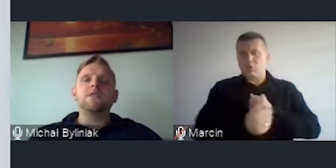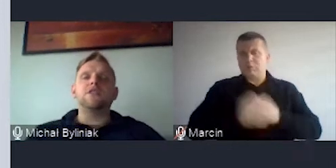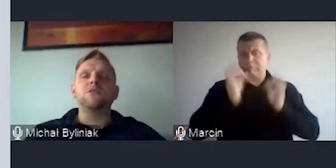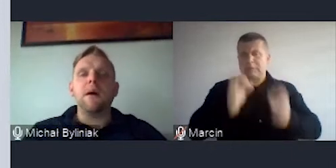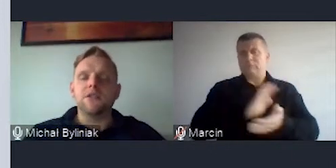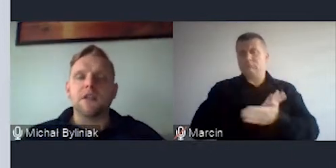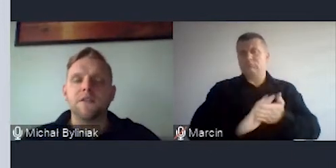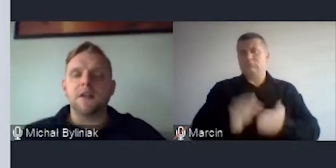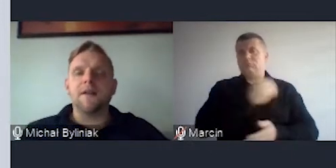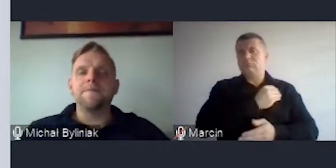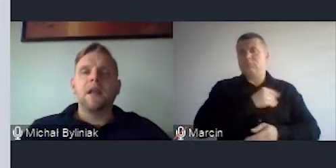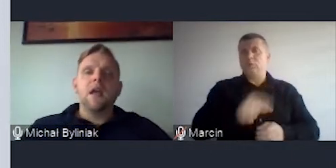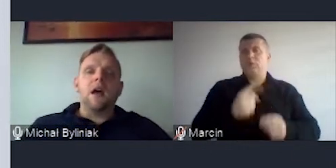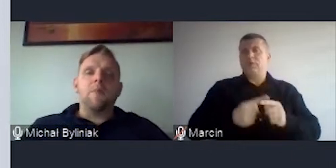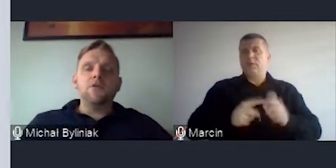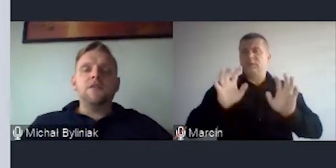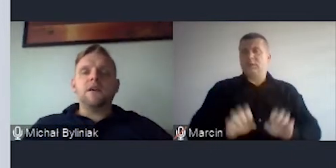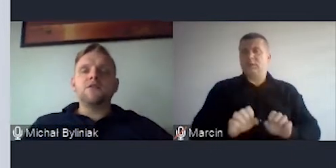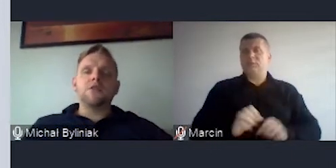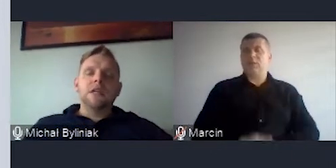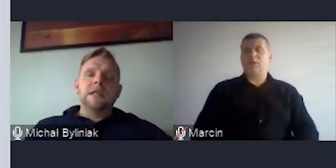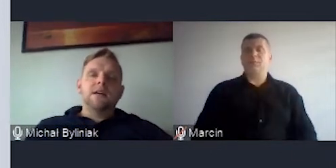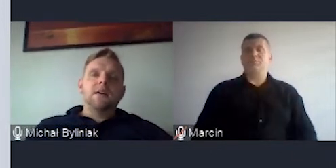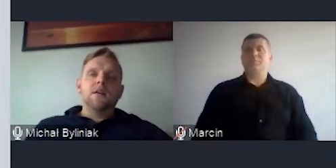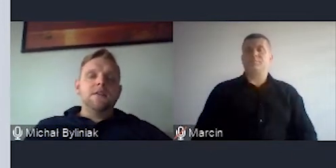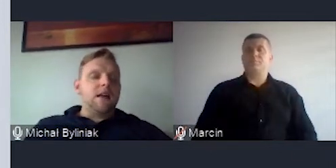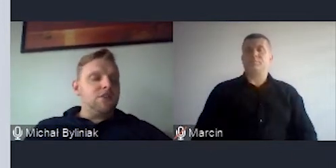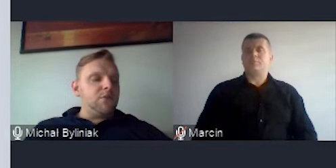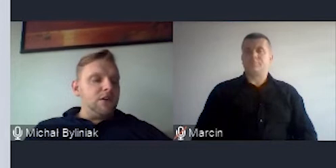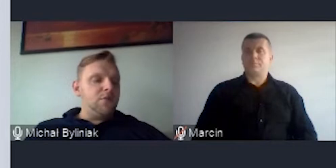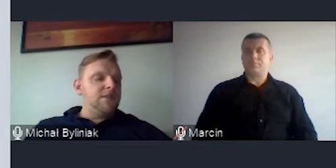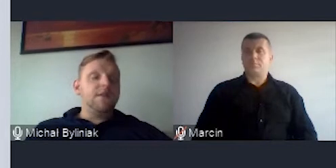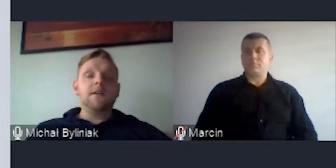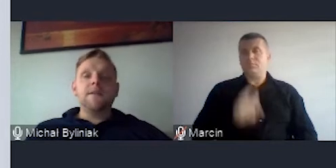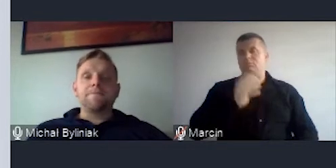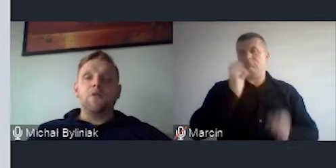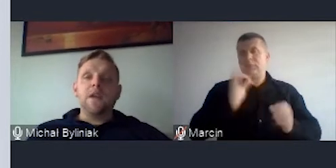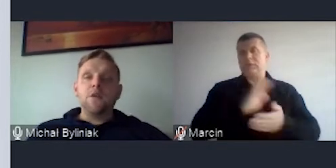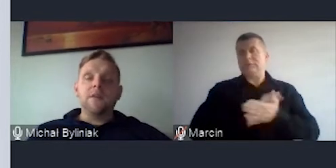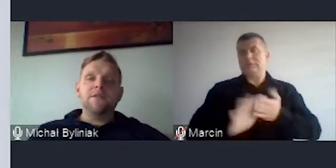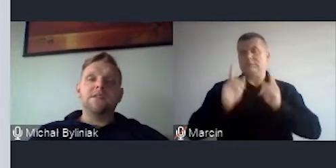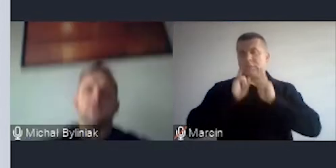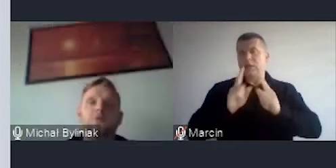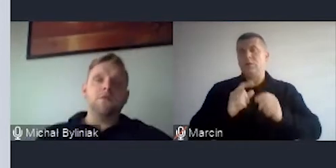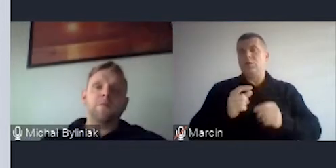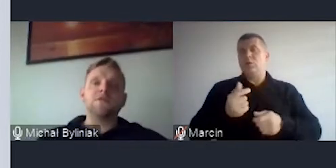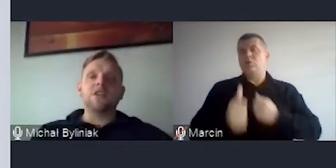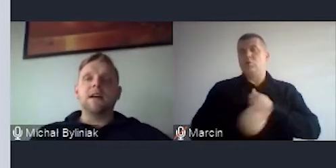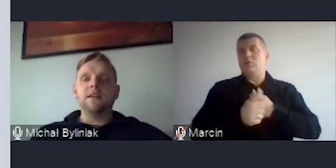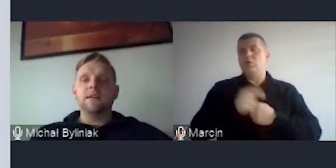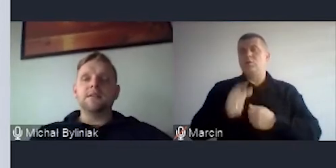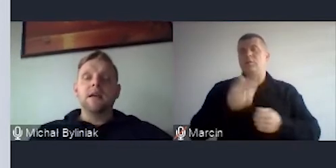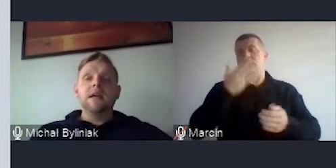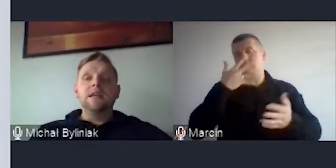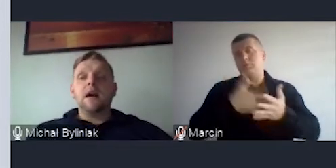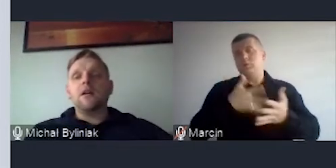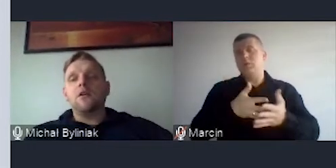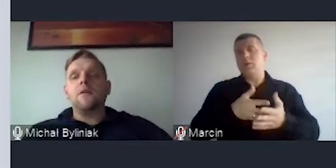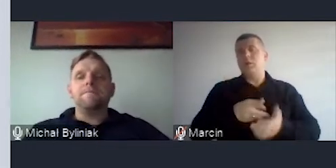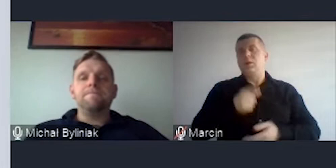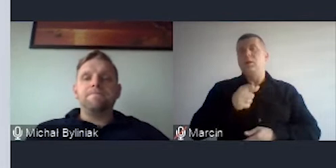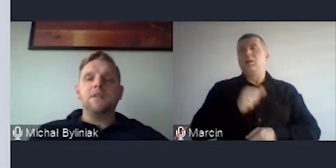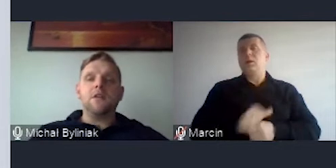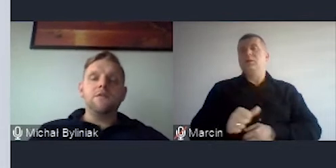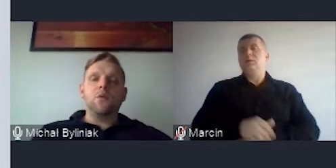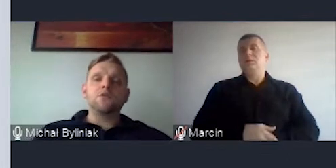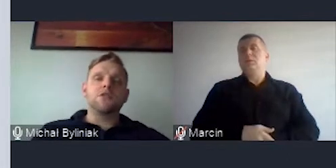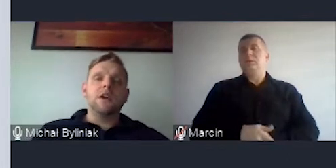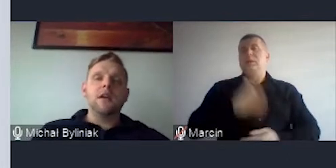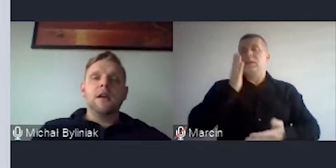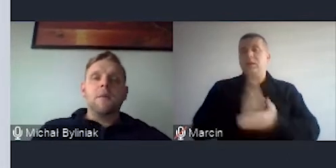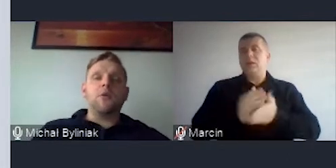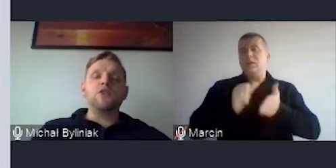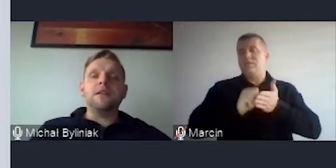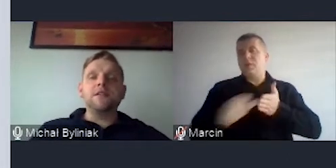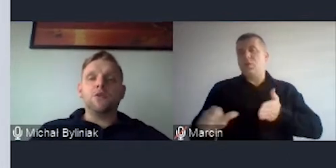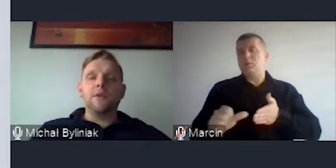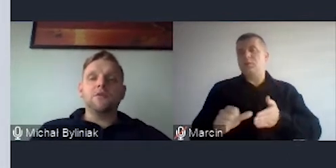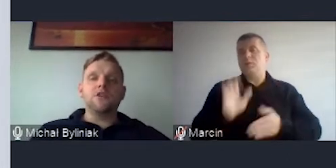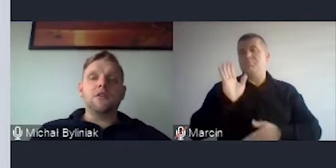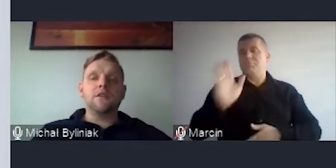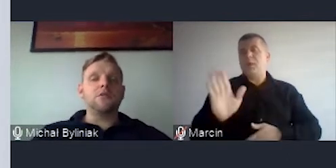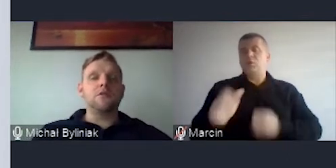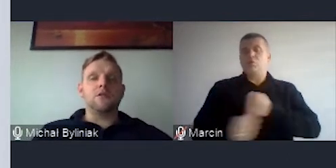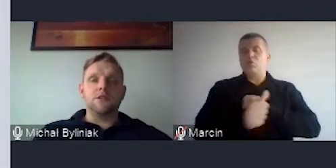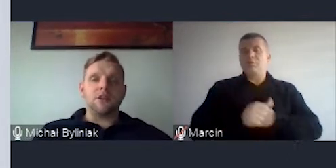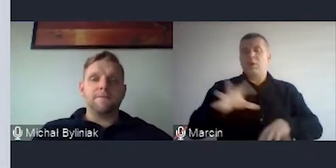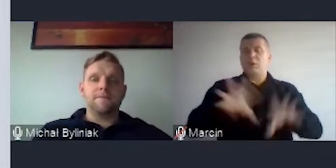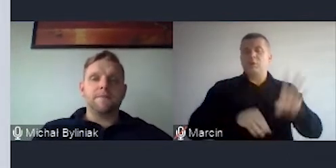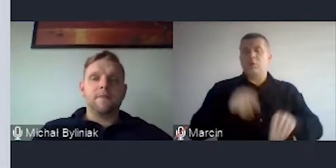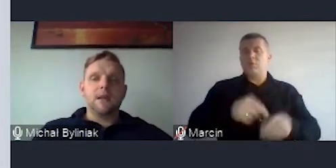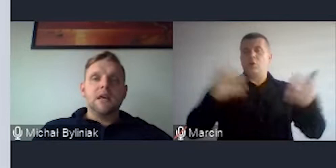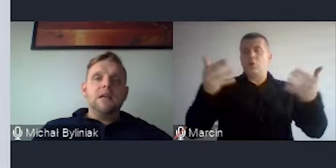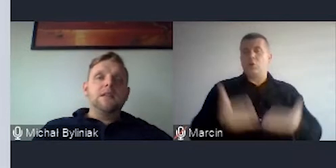u wielu beneficjentów postrzegane jest jako tylko i wyłącznie posiadanie dokumentu księgowego, który to rozlicza.